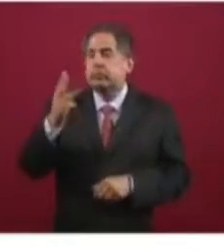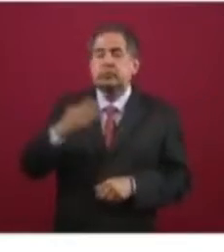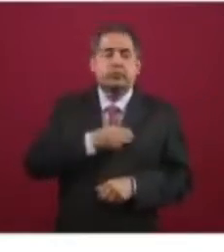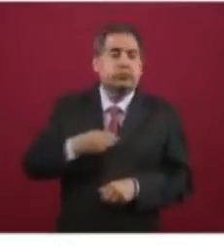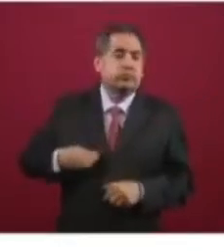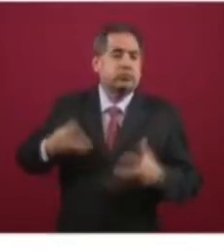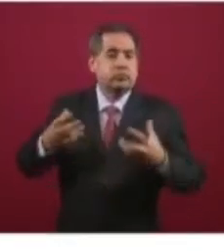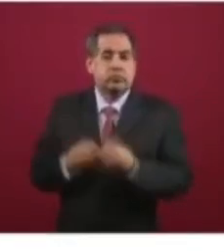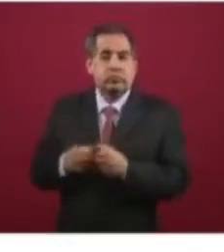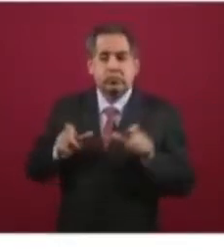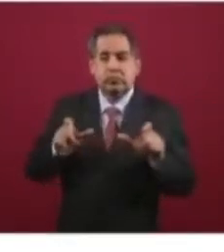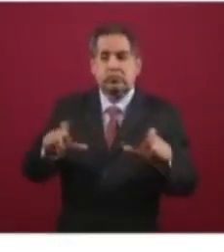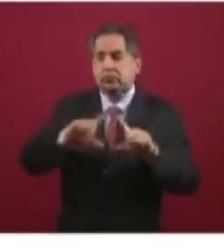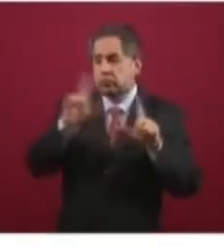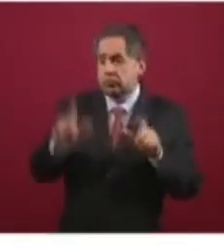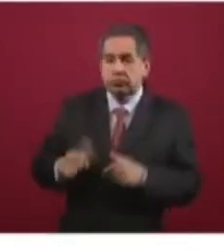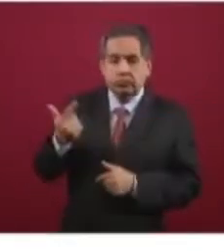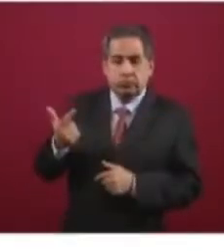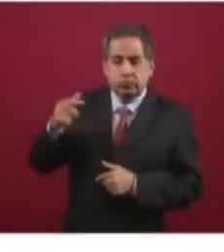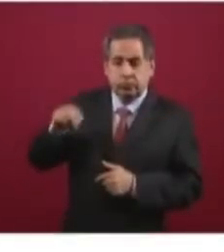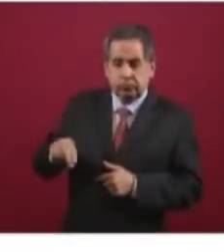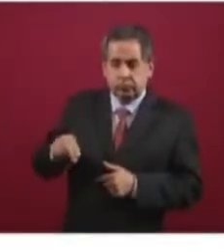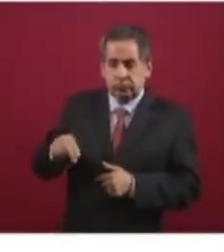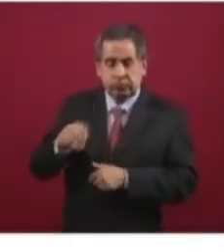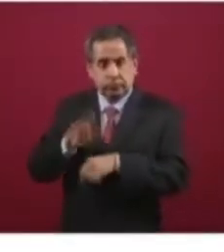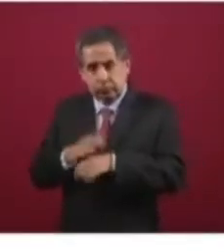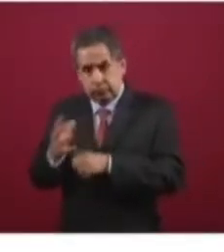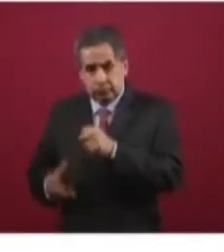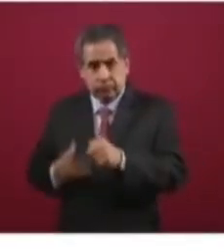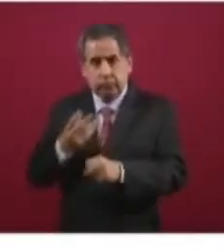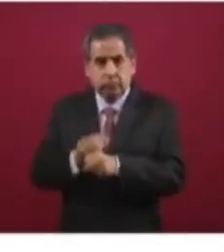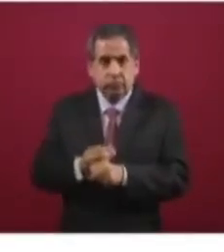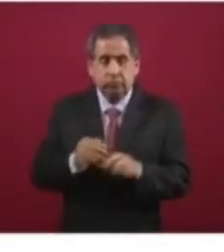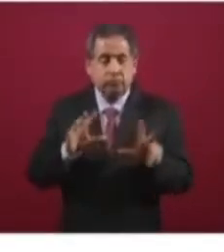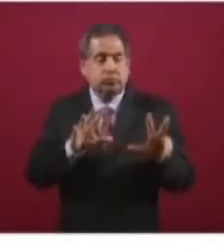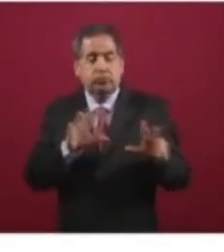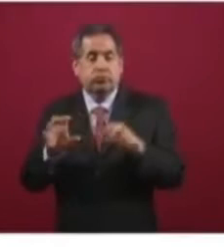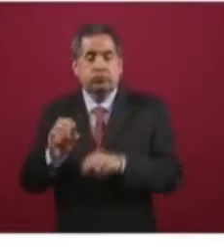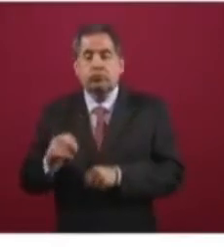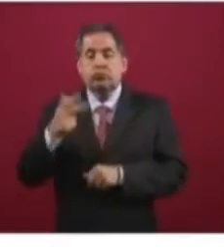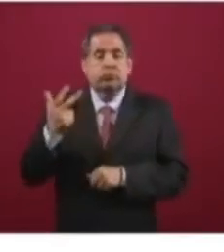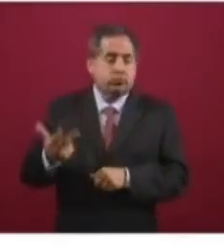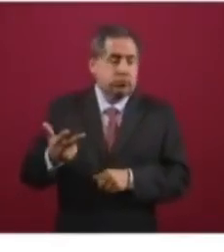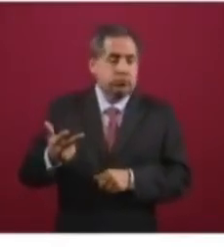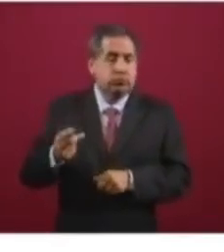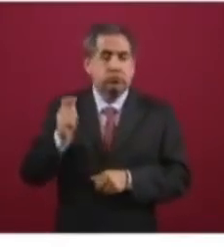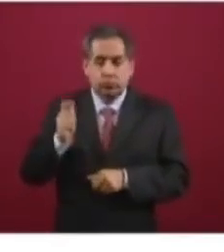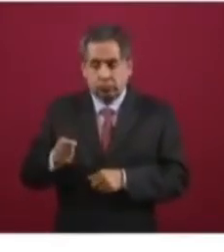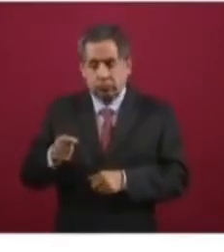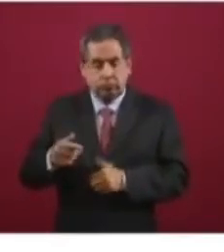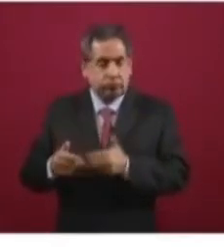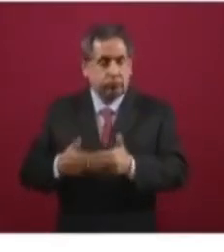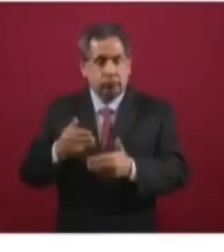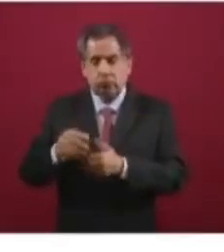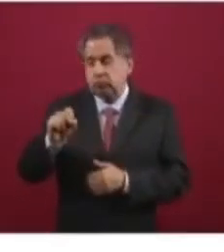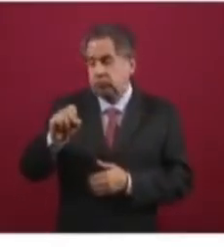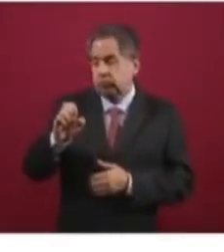de la Guardia Nacional, a ello le añadimos los 808 del despliegue permanente de Sedena